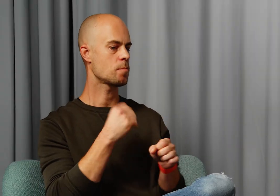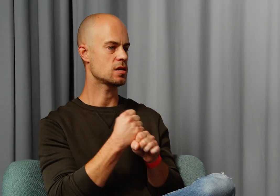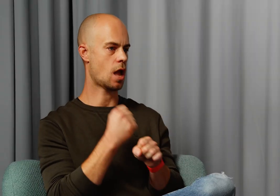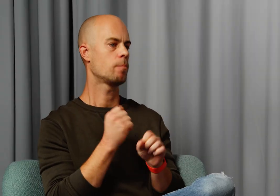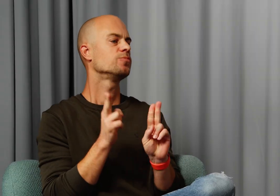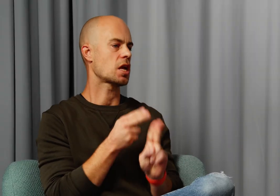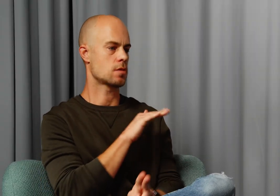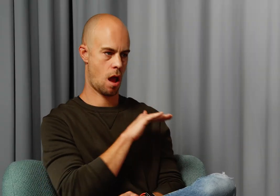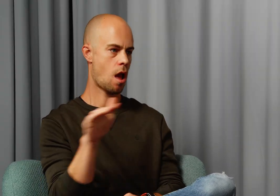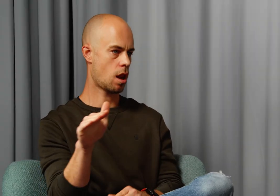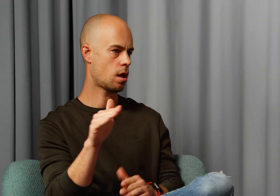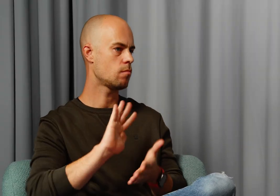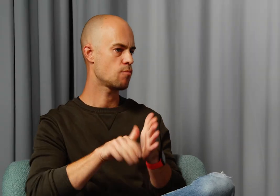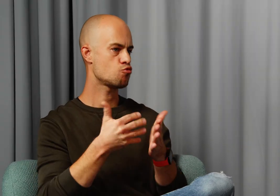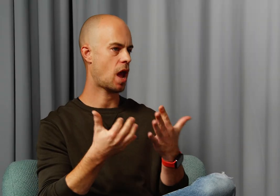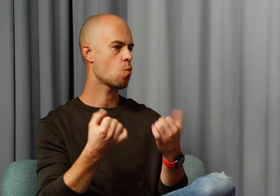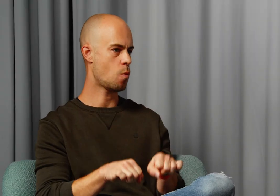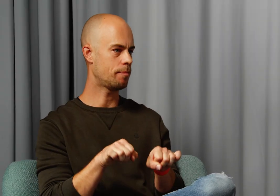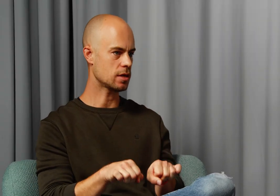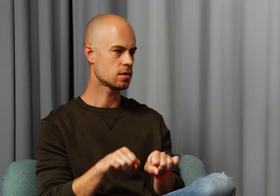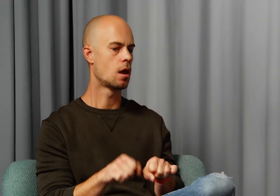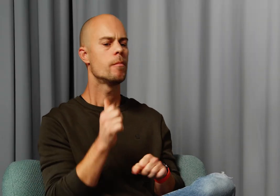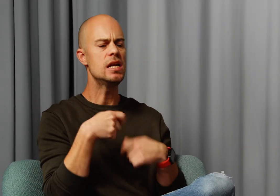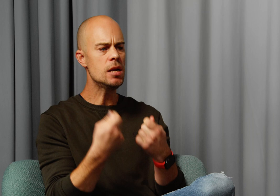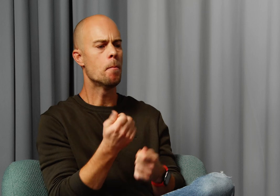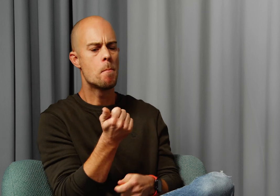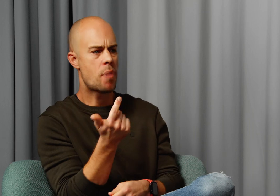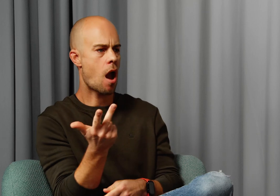Also Equalizent, die Mitarbeiter von Equalizent sind fast alle Gebärdensprachkompetent.